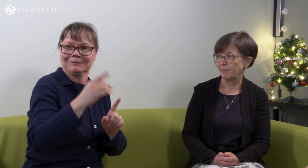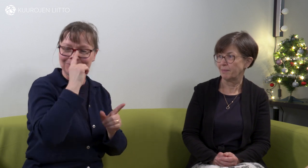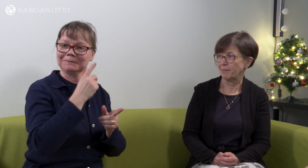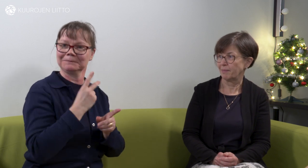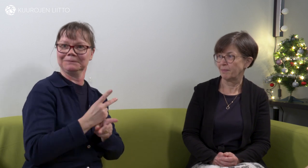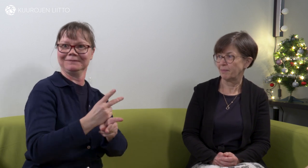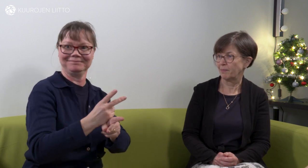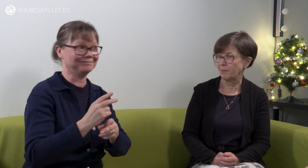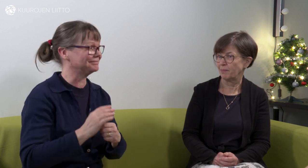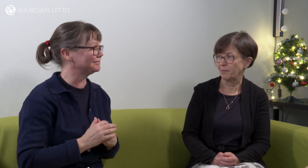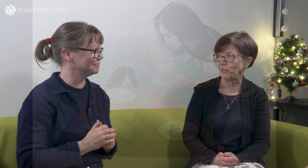mutta aina kannattaa varautua.